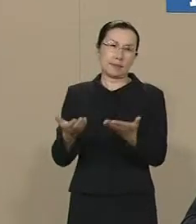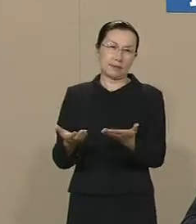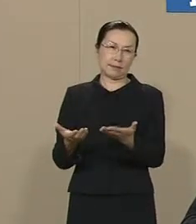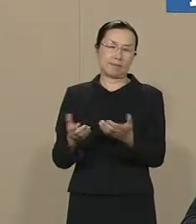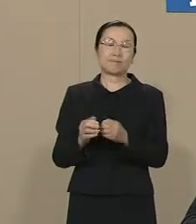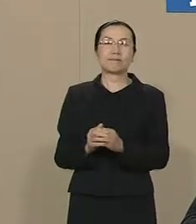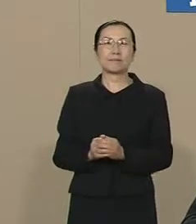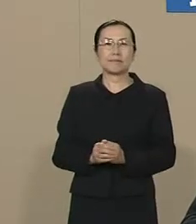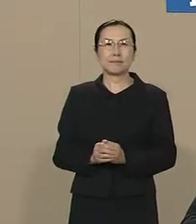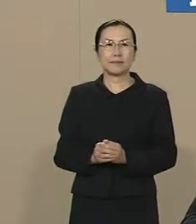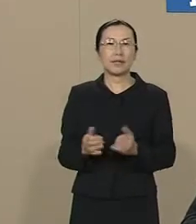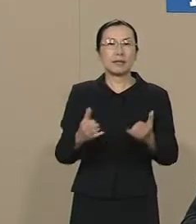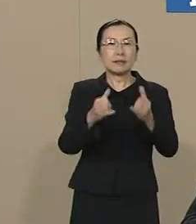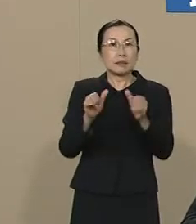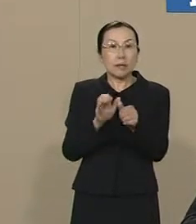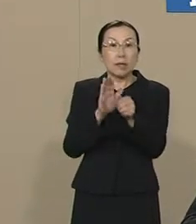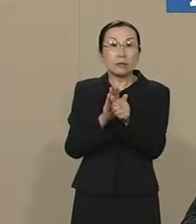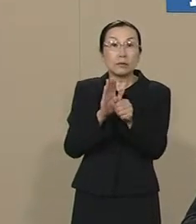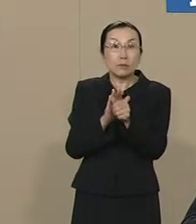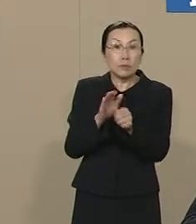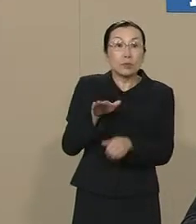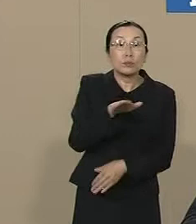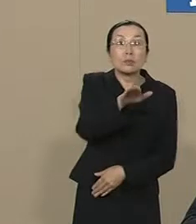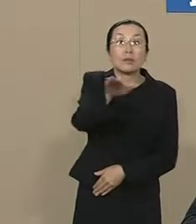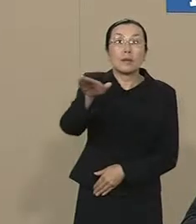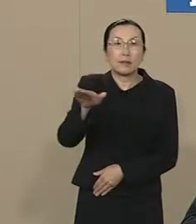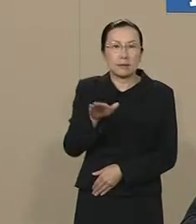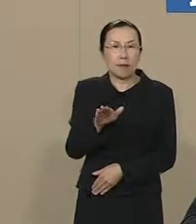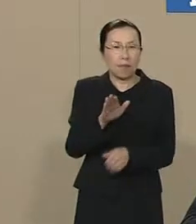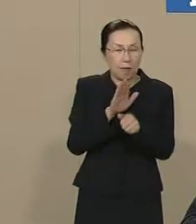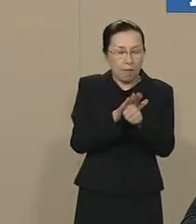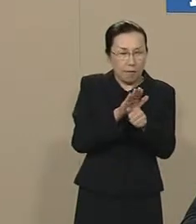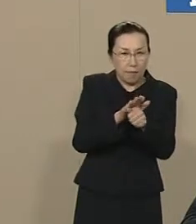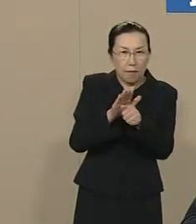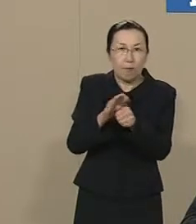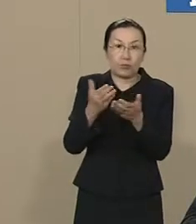社会を支える中間層を 厚く､豊かにして､